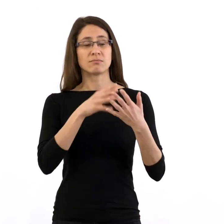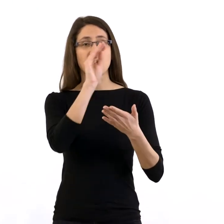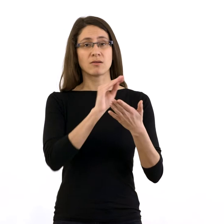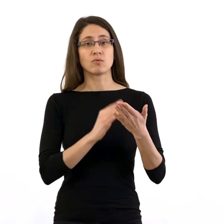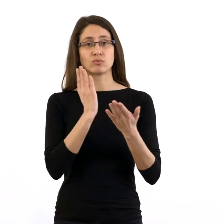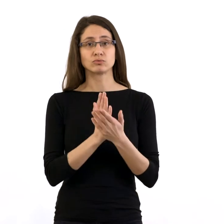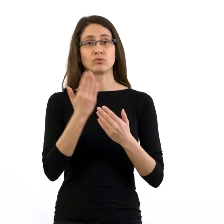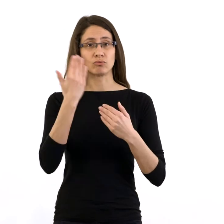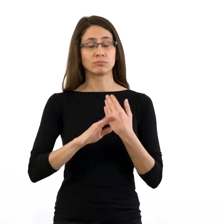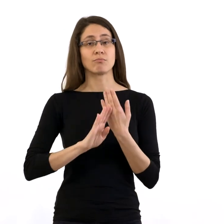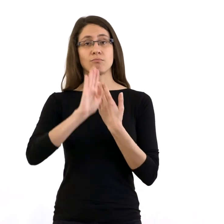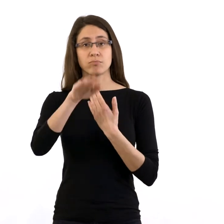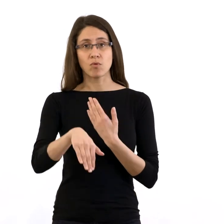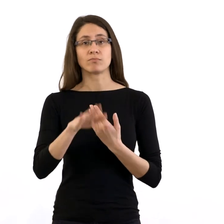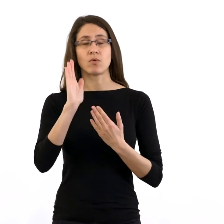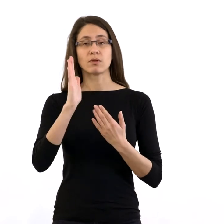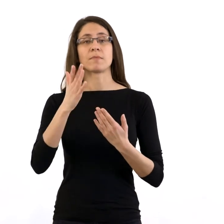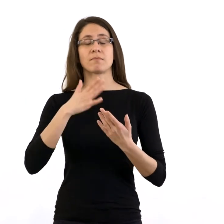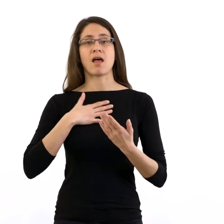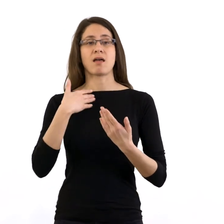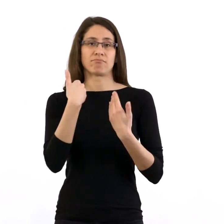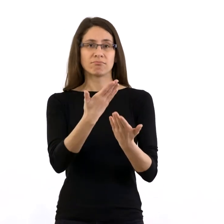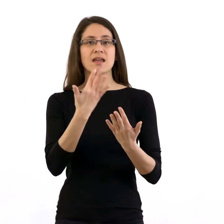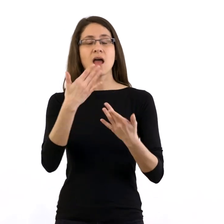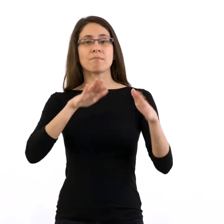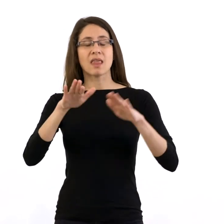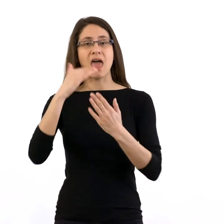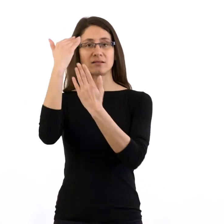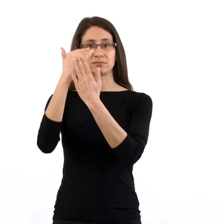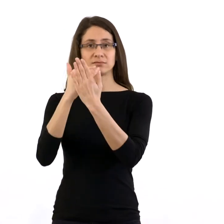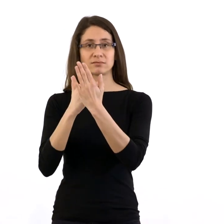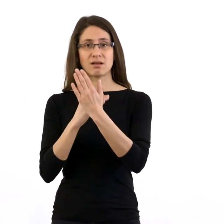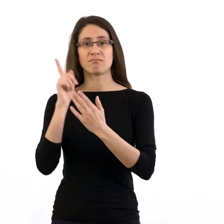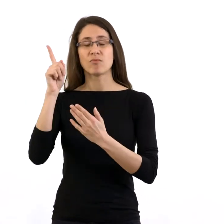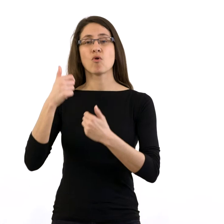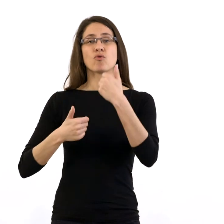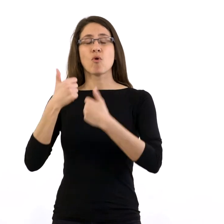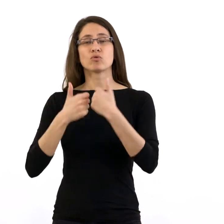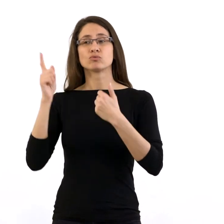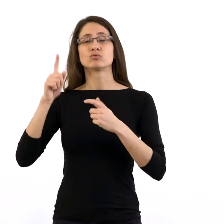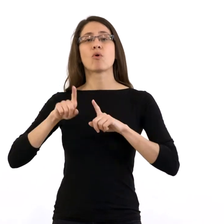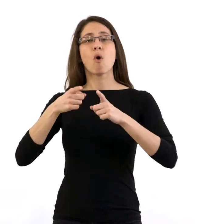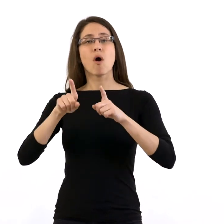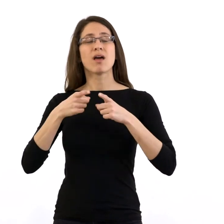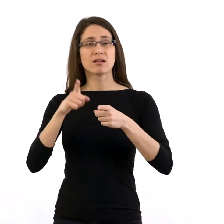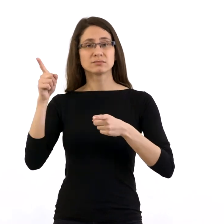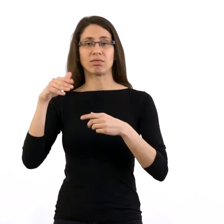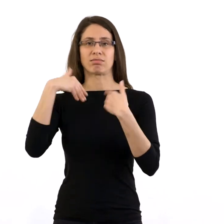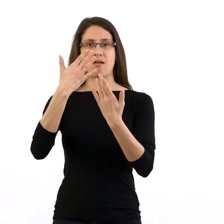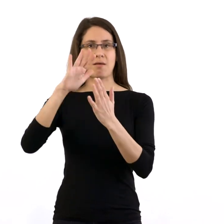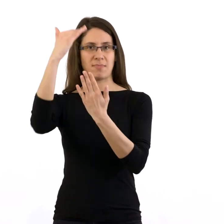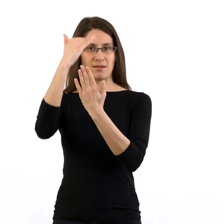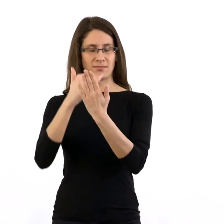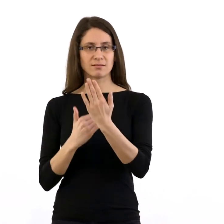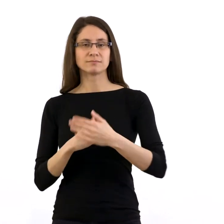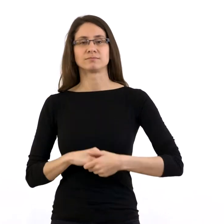Po dokonanej ocenie merytorycznej tworzone są listy rankingowe, które ogłasza instytucja organizująca konkurs.